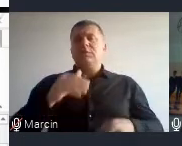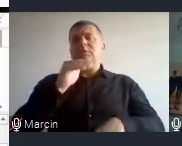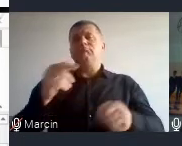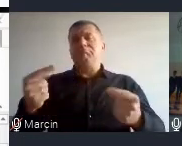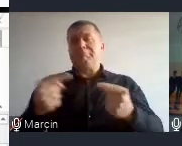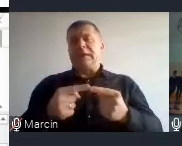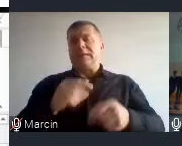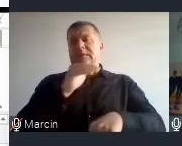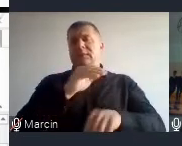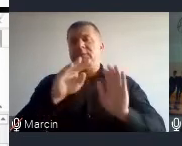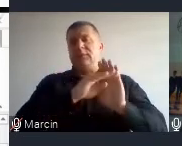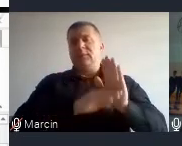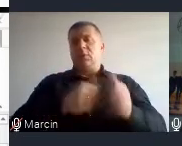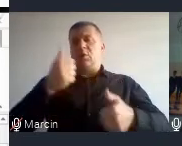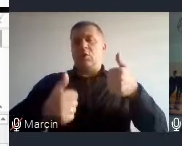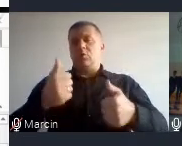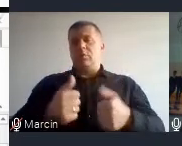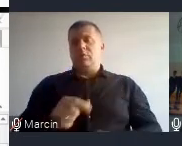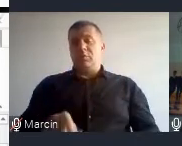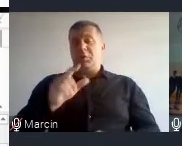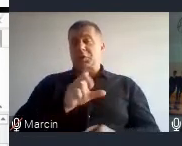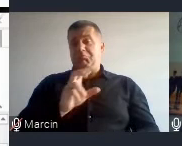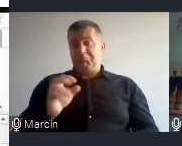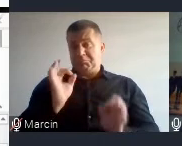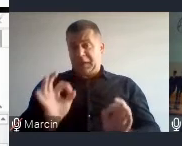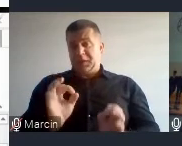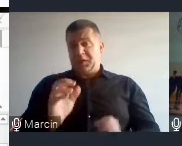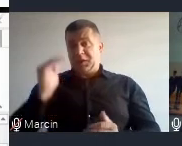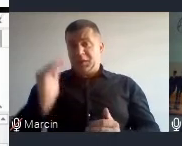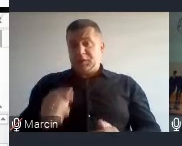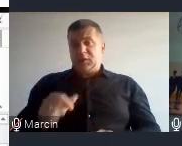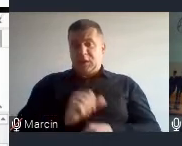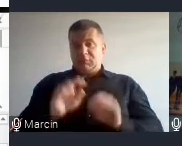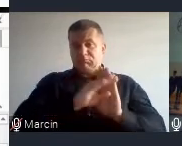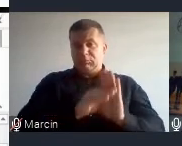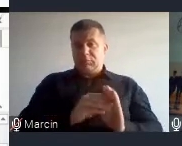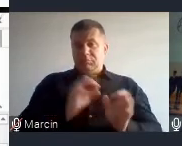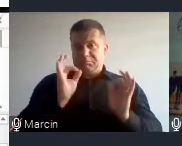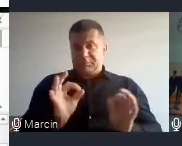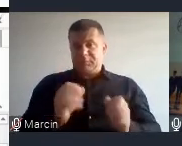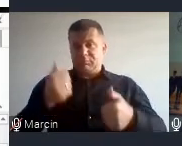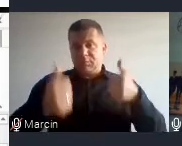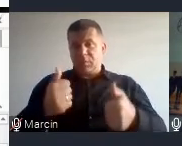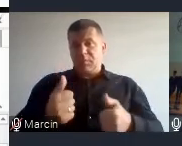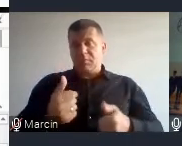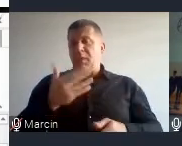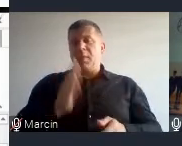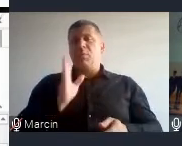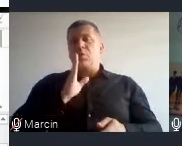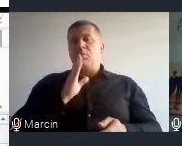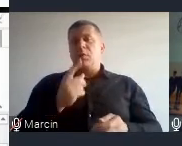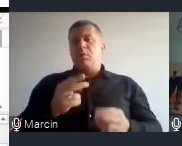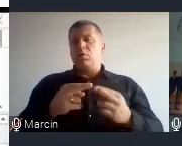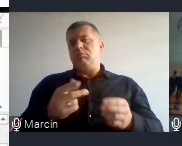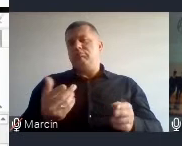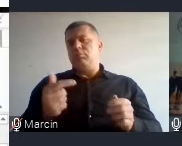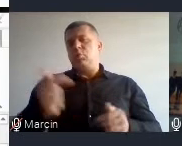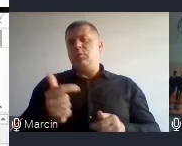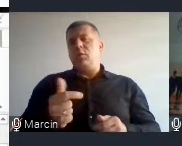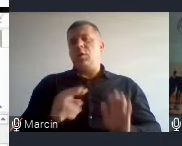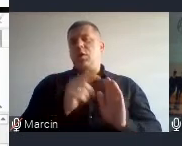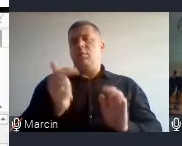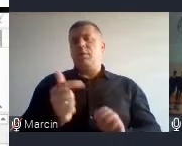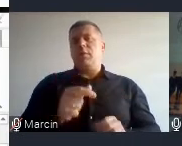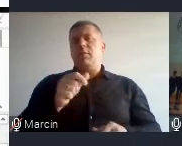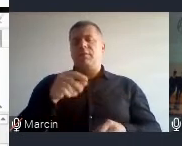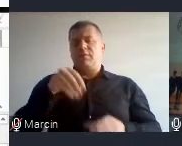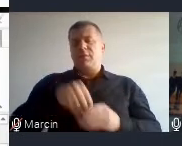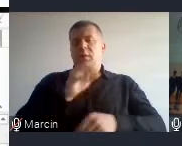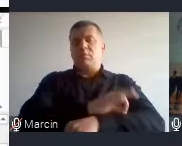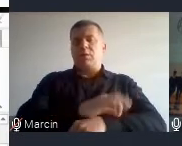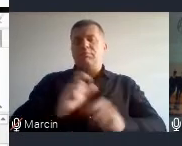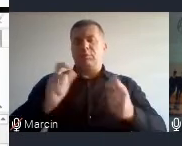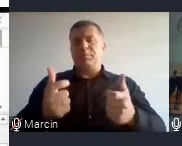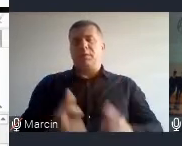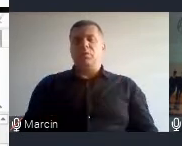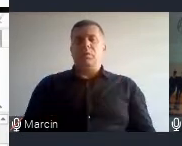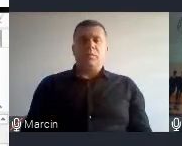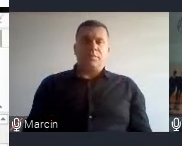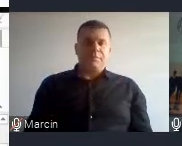żeby dowiedzieć się czy ta procedura czy zasada konkurencyjności nie będzie Państwa również obowiązywała w danym projekcie, w danym przypadku.